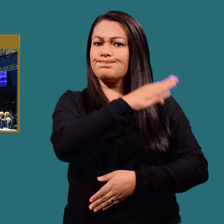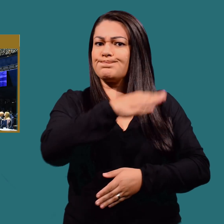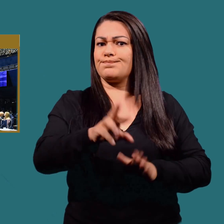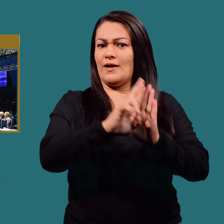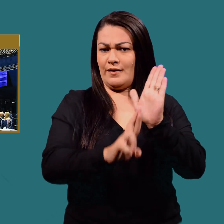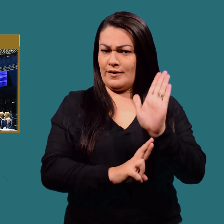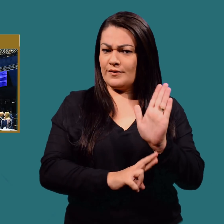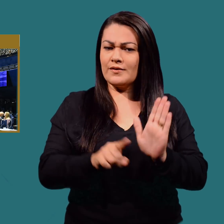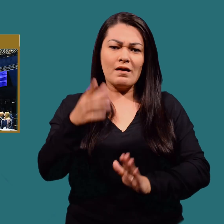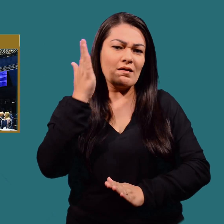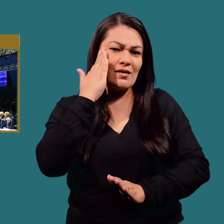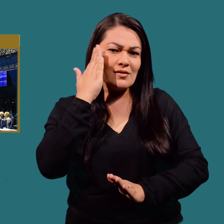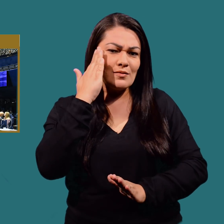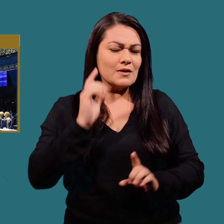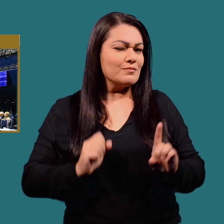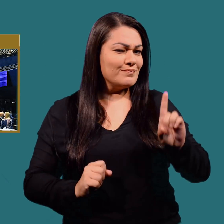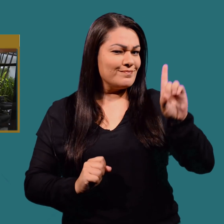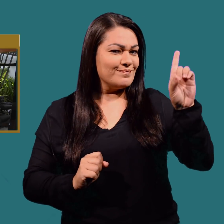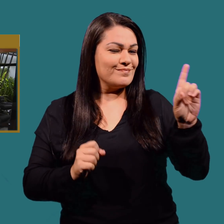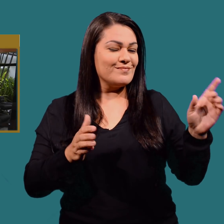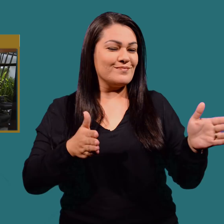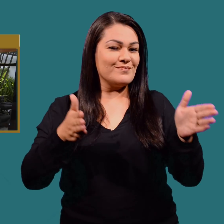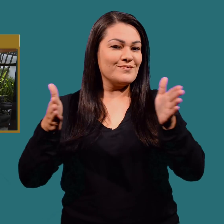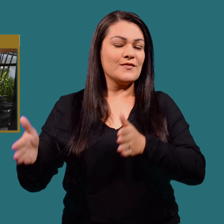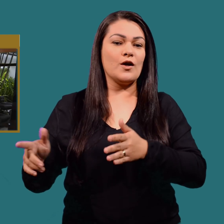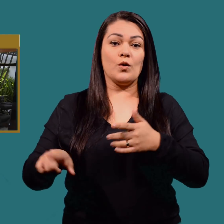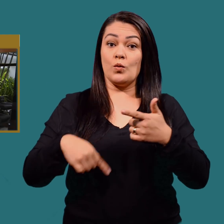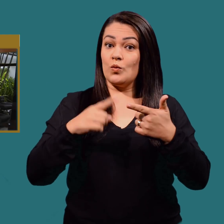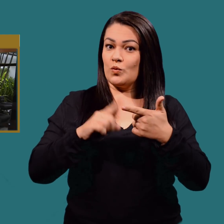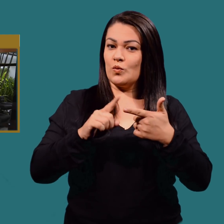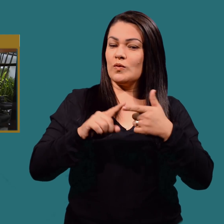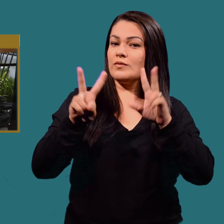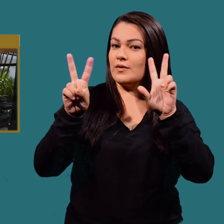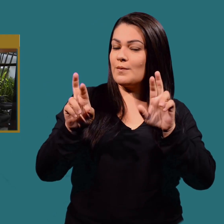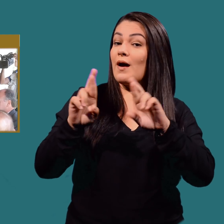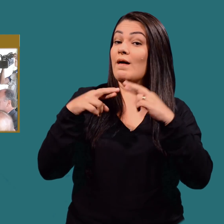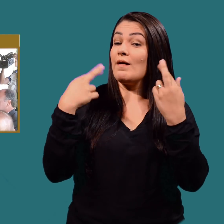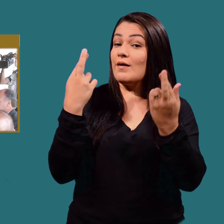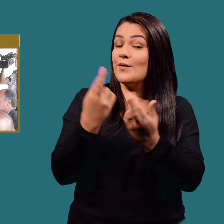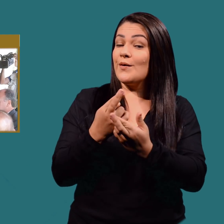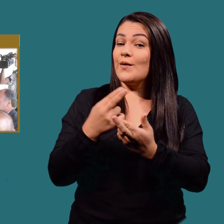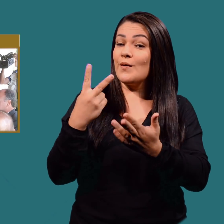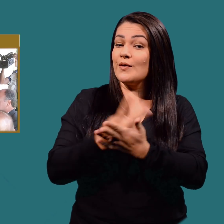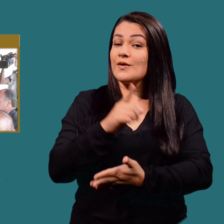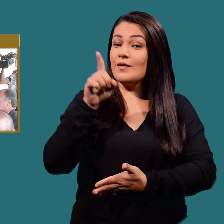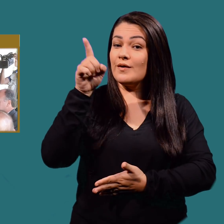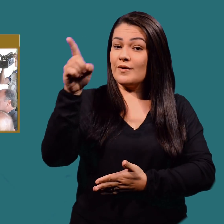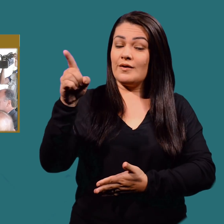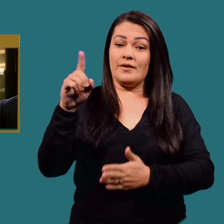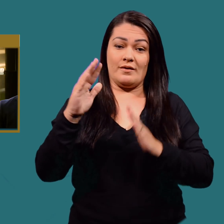Quer saber o que rolou? Clica no vídeo ai no card! Outro assunto que movimentou a semana foi a reunião lá na casa do presidente Davi Alcolumbre